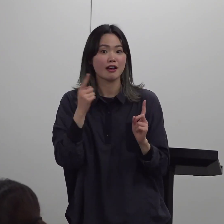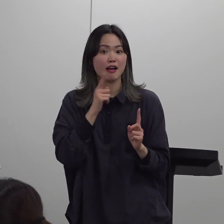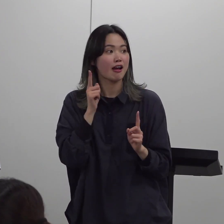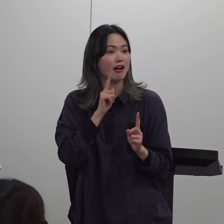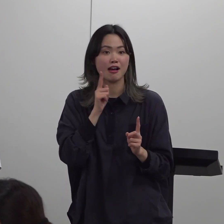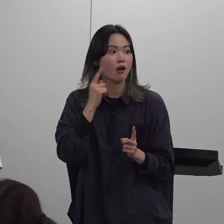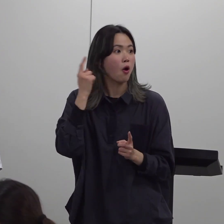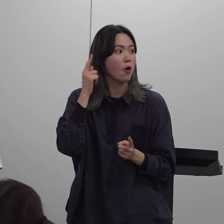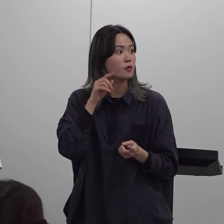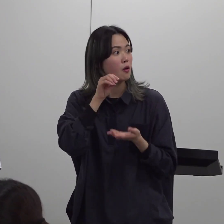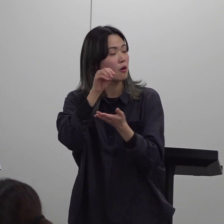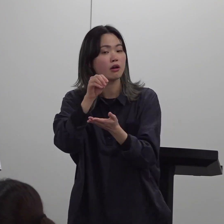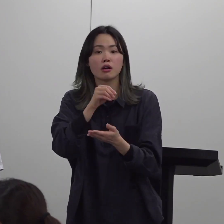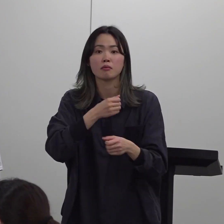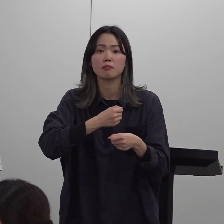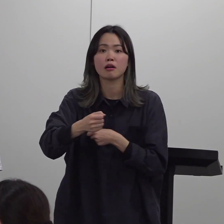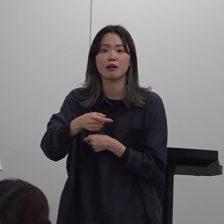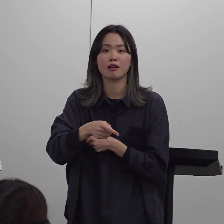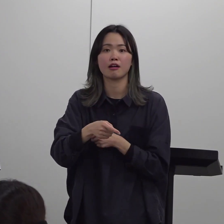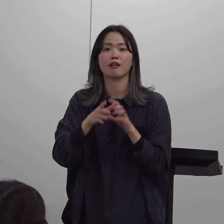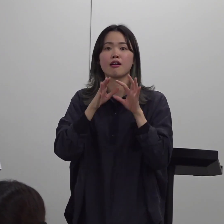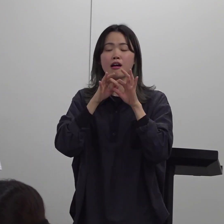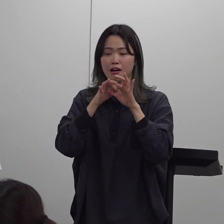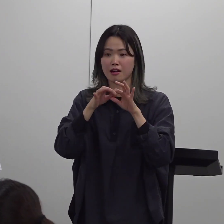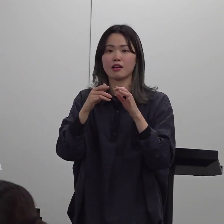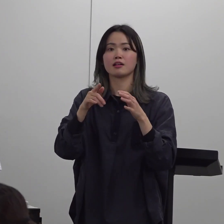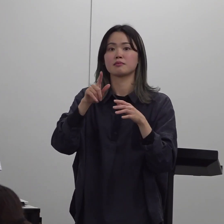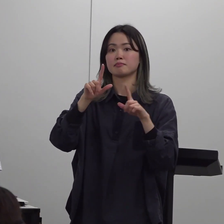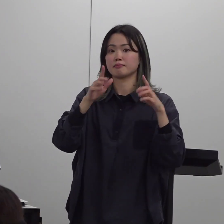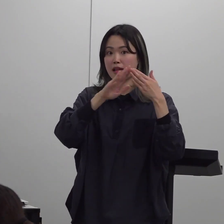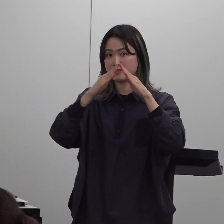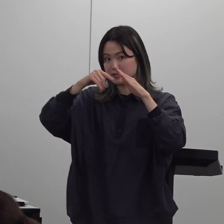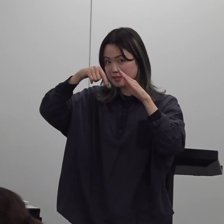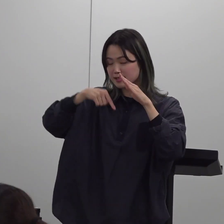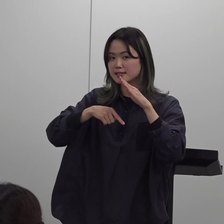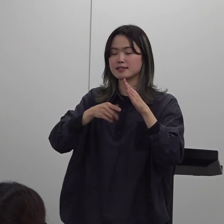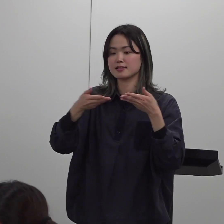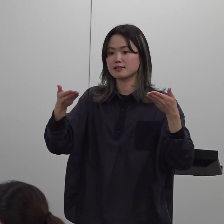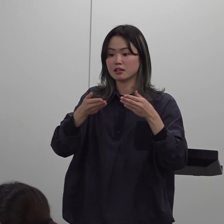社会でお仕事中のワンちゃん には触らないでくださいというお願いをしています